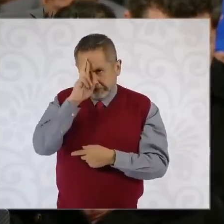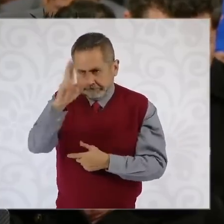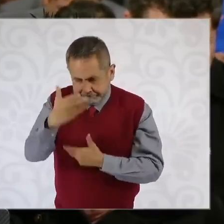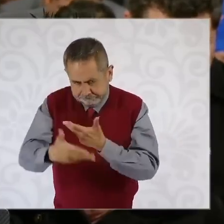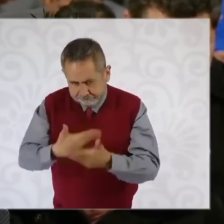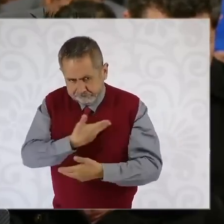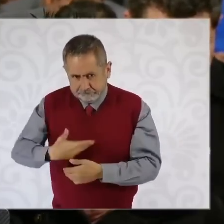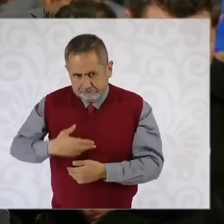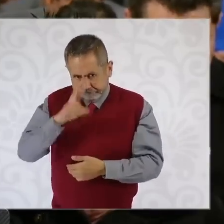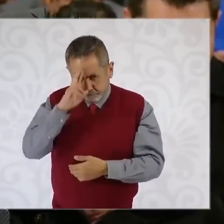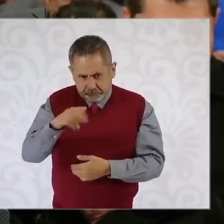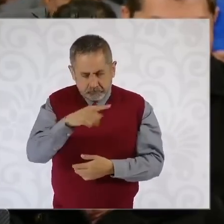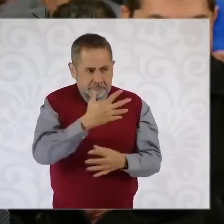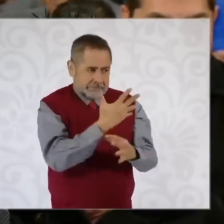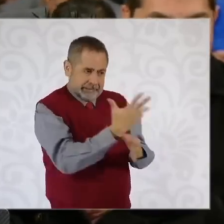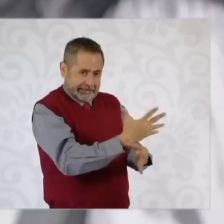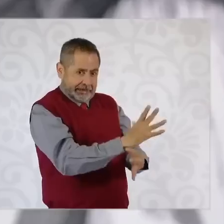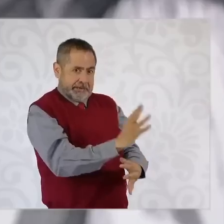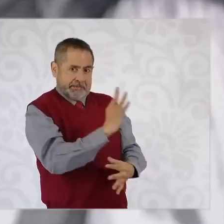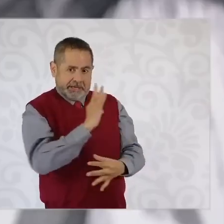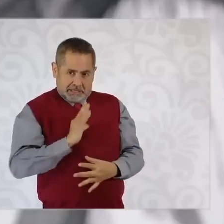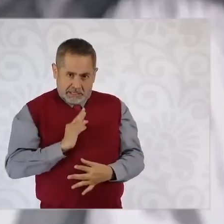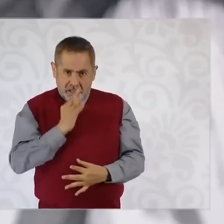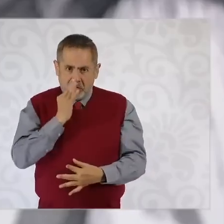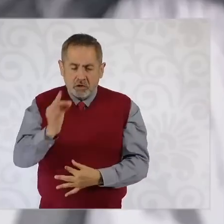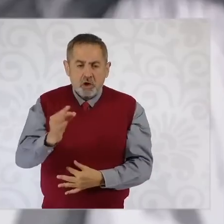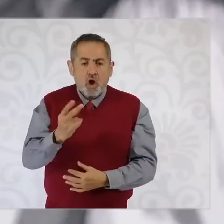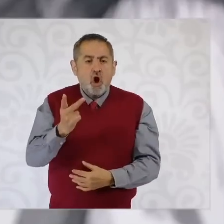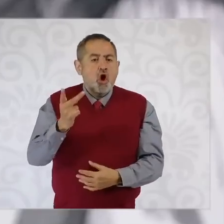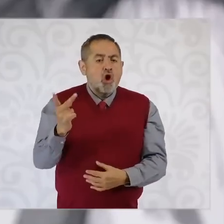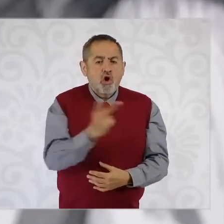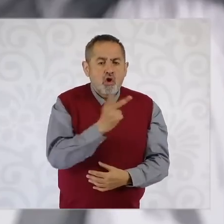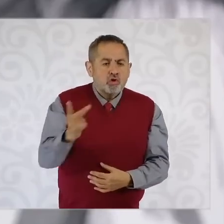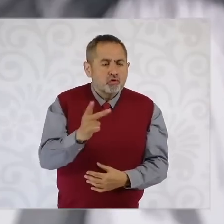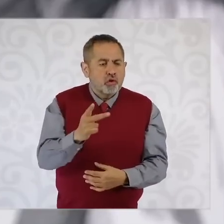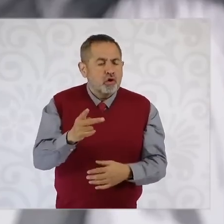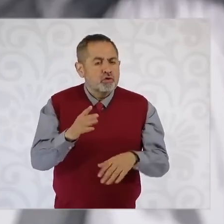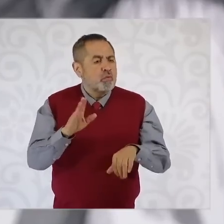voy a plantear como ellos me lo dijeron que los dos países están muy ingratos con las personas